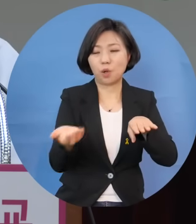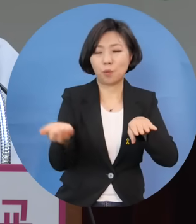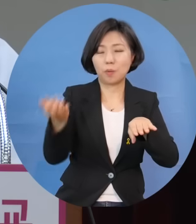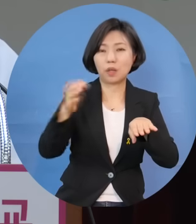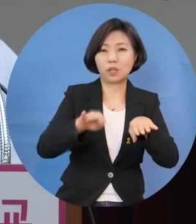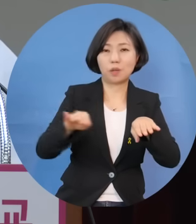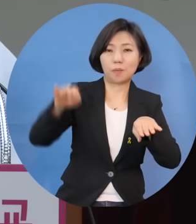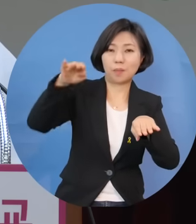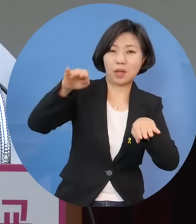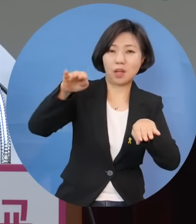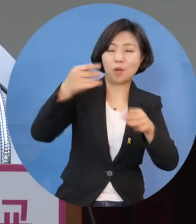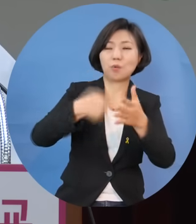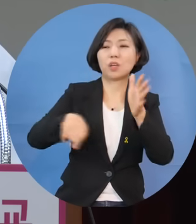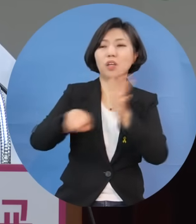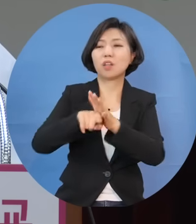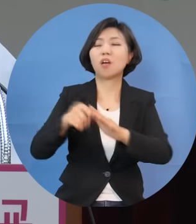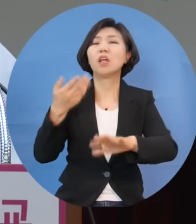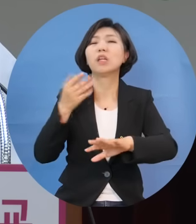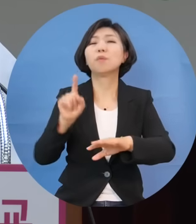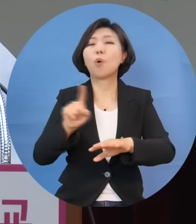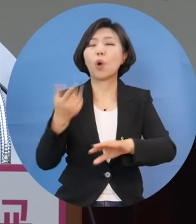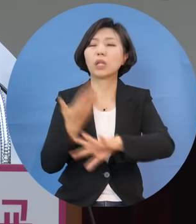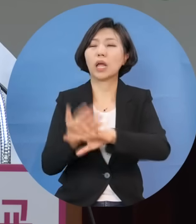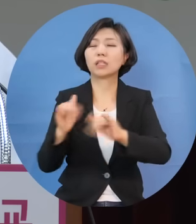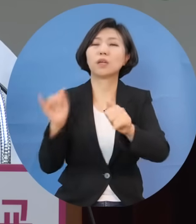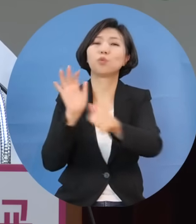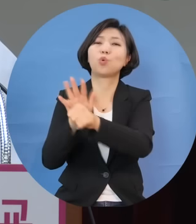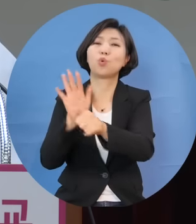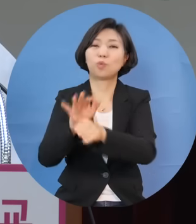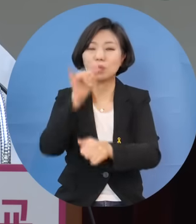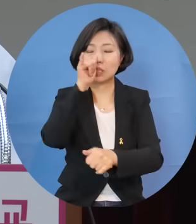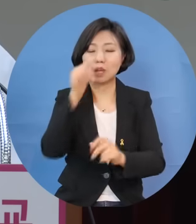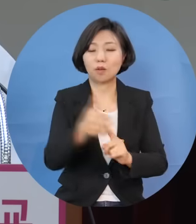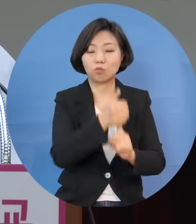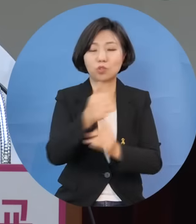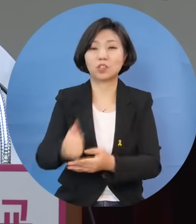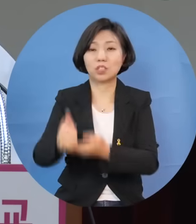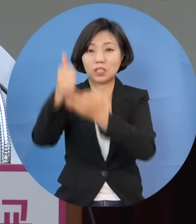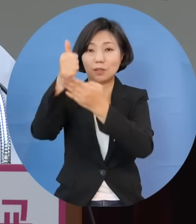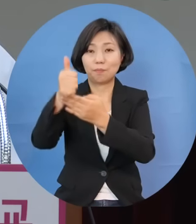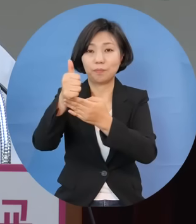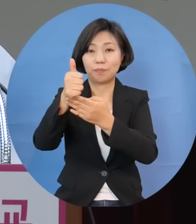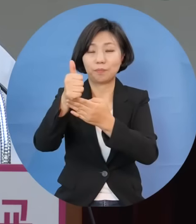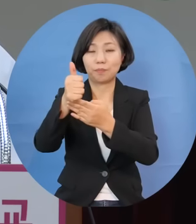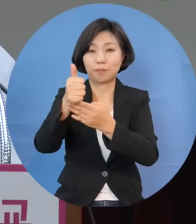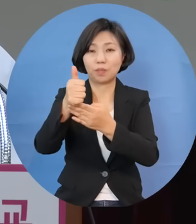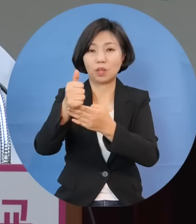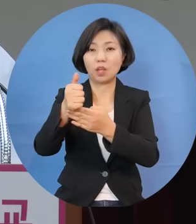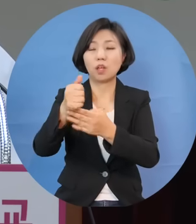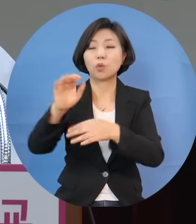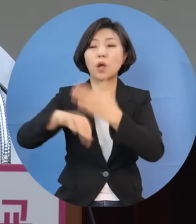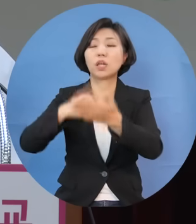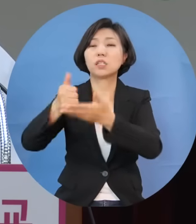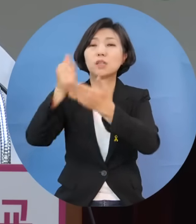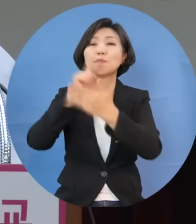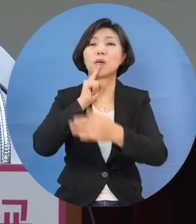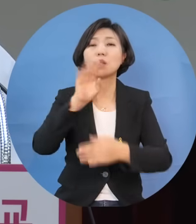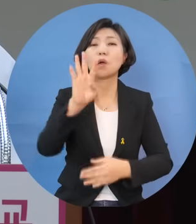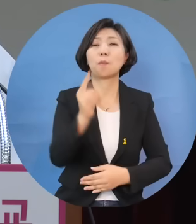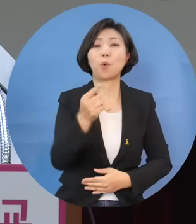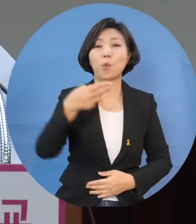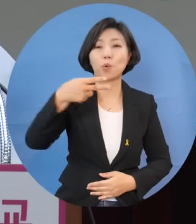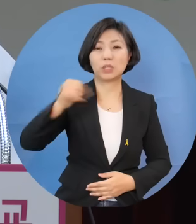이게 부처님과 예수님의 가르침이에요. 이게 '보디사트바, 보살'이에요.